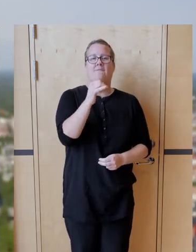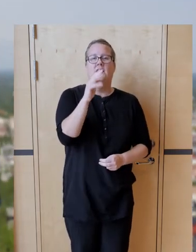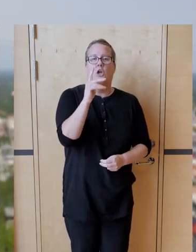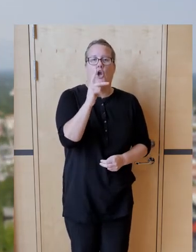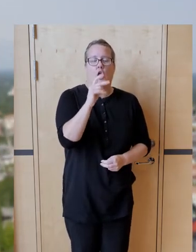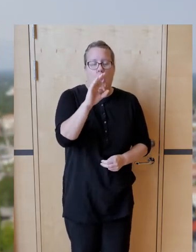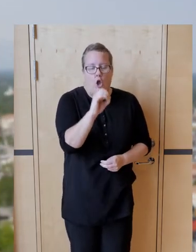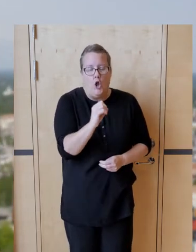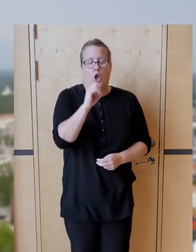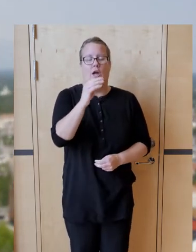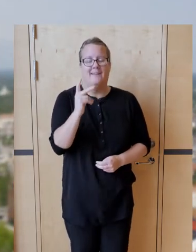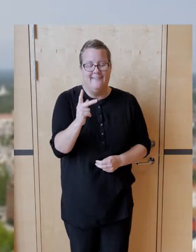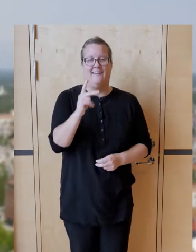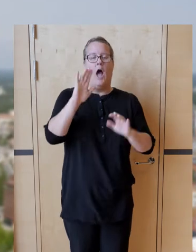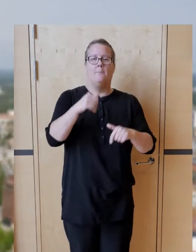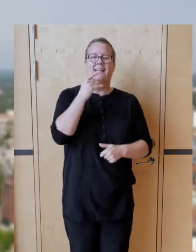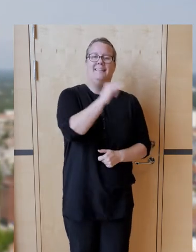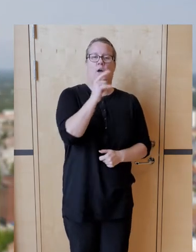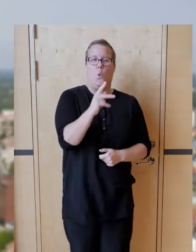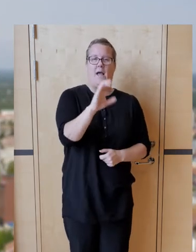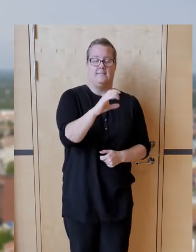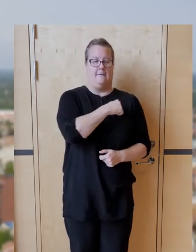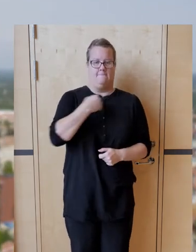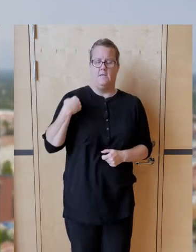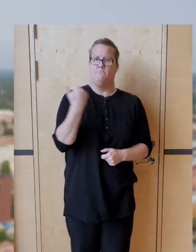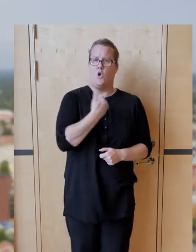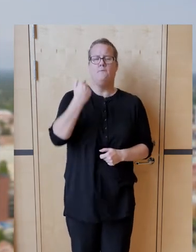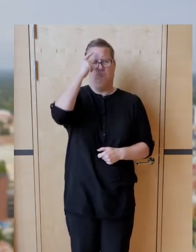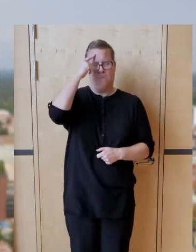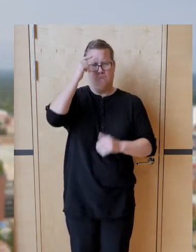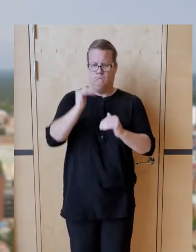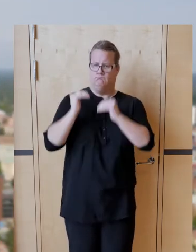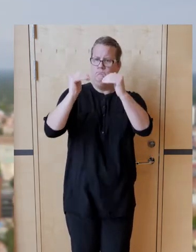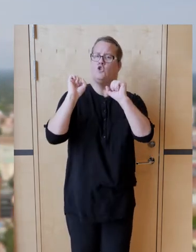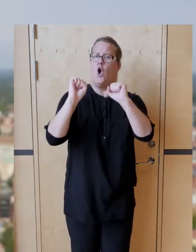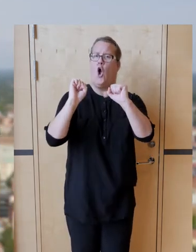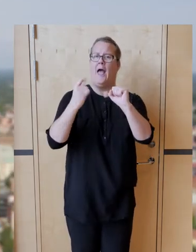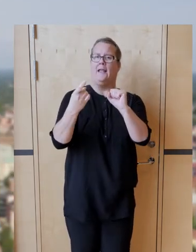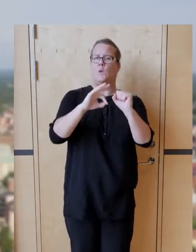Vi måste ta höjd för att omsorgs vård och omsorgsboende 220 platser och det finns